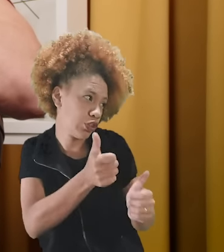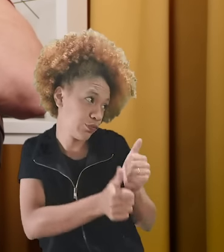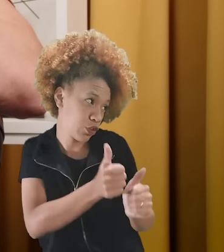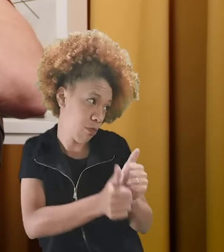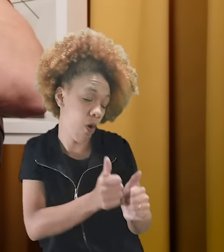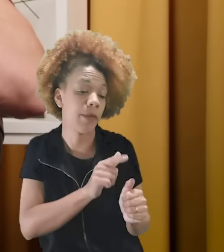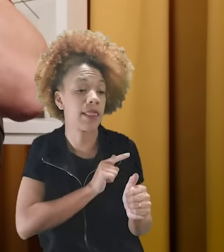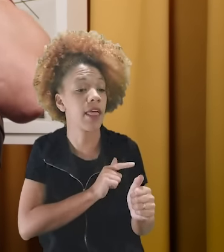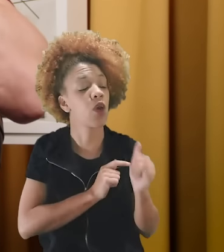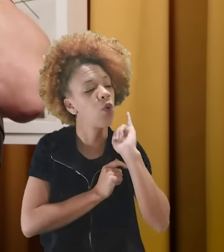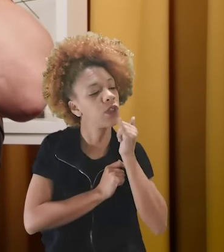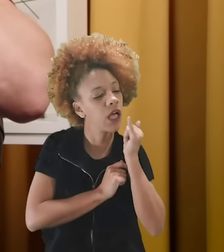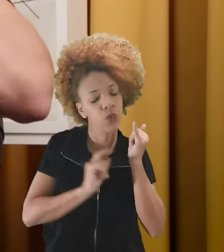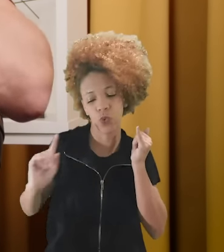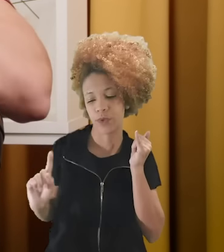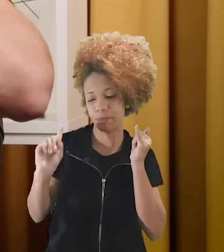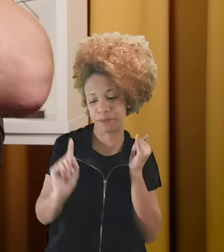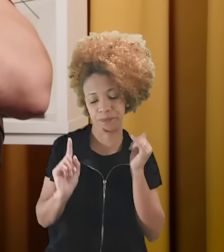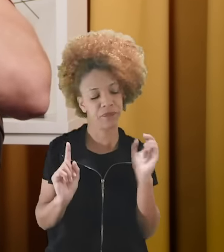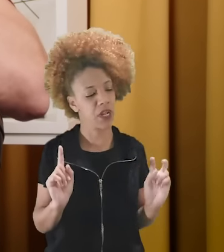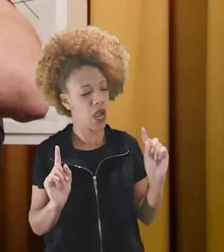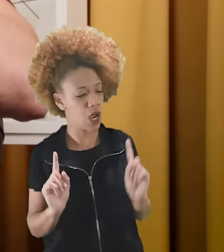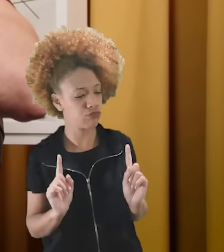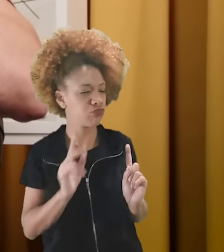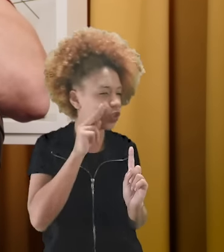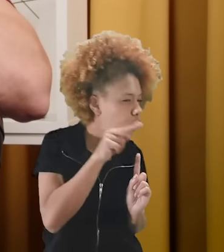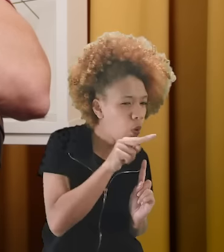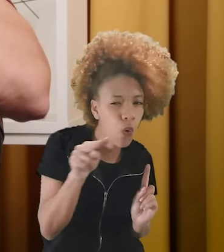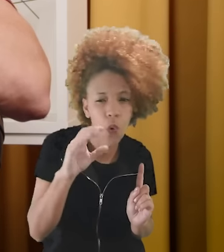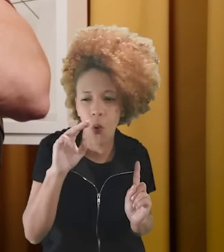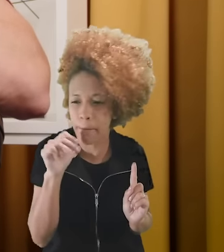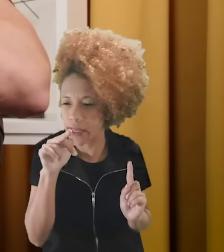de futebol tem um narrador tem um comentarista tem um cara que é o comentarista de arbitragem